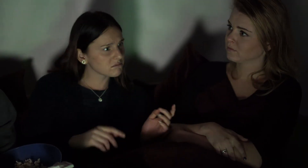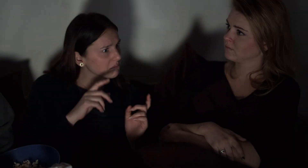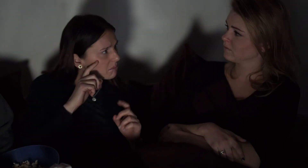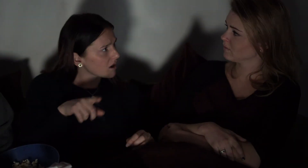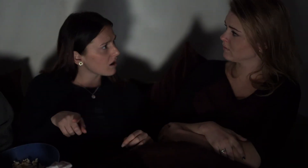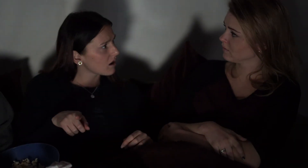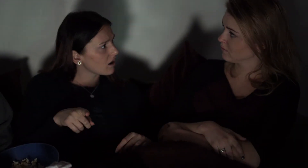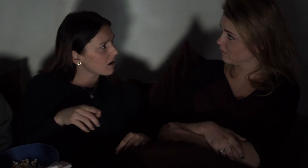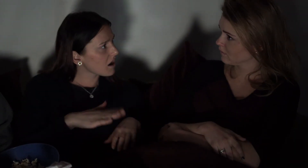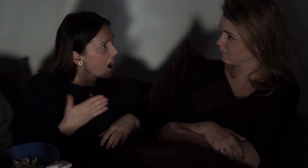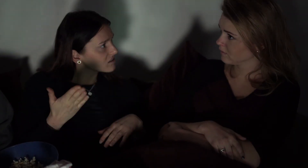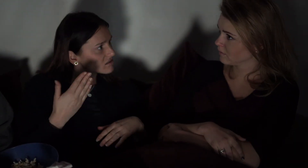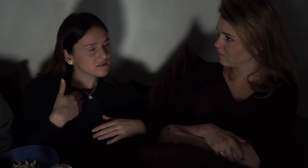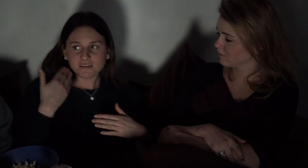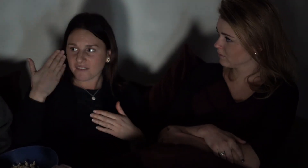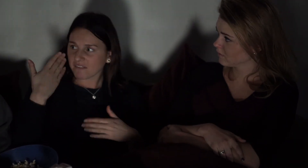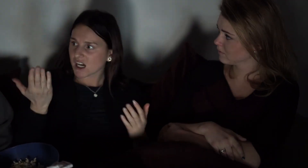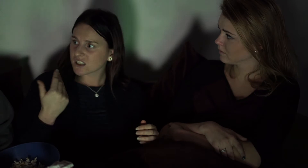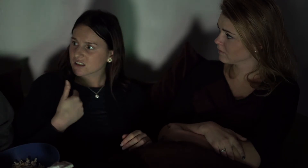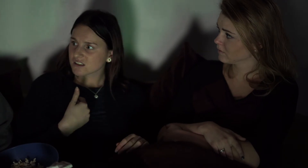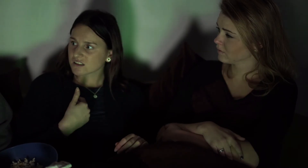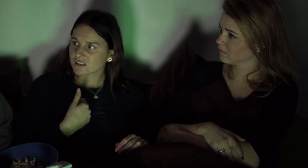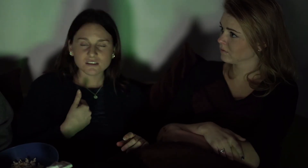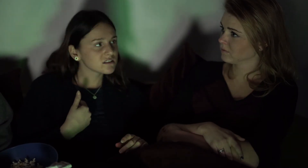Kolla, han gråter. Jag visste inte att han var så känslig.